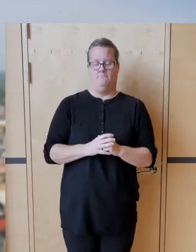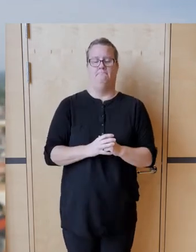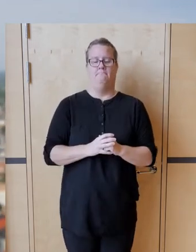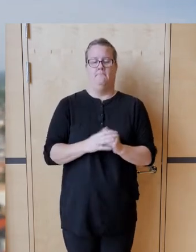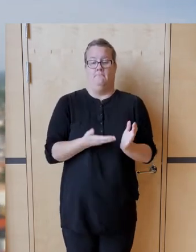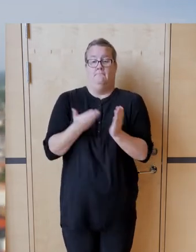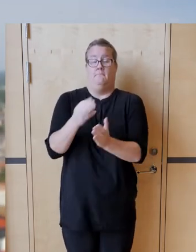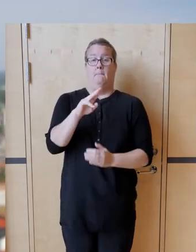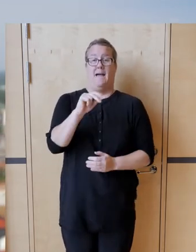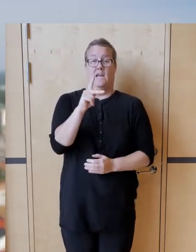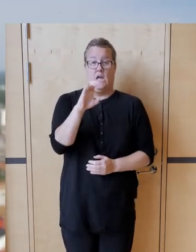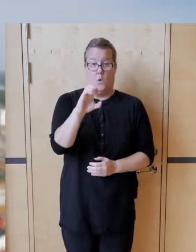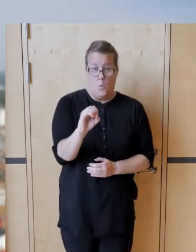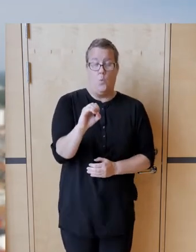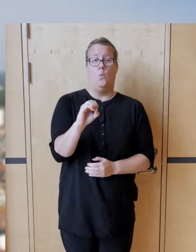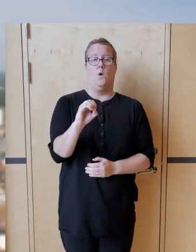Sverigedemokraternas grupperade efter Joakim Wallström